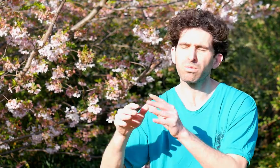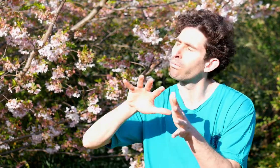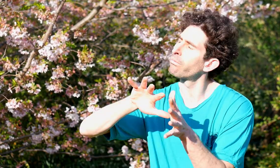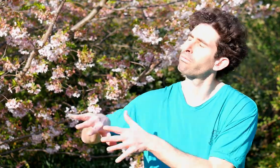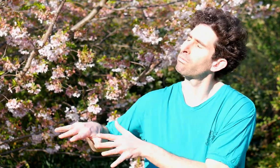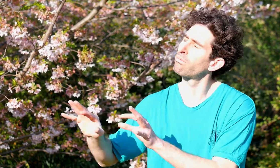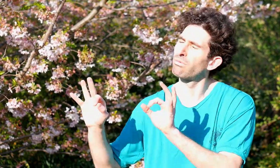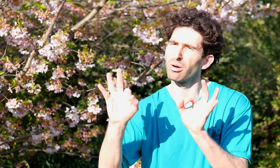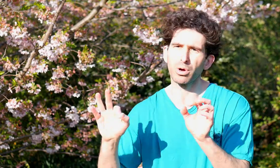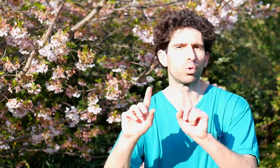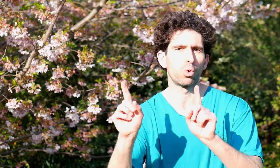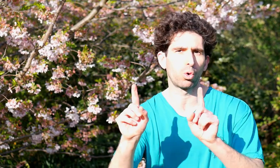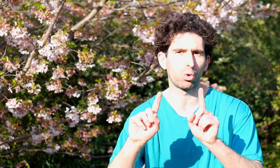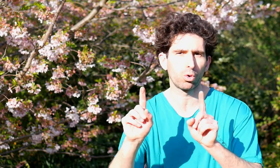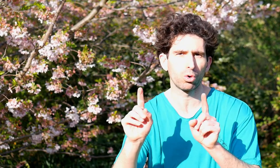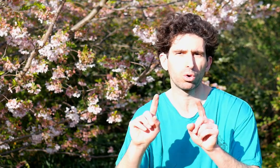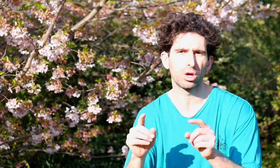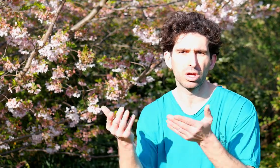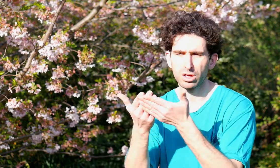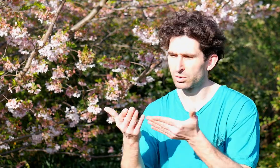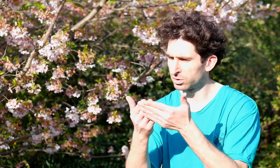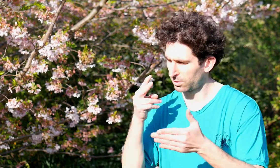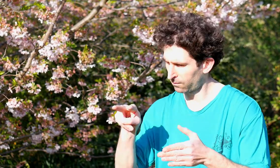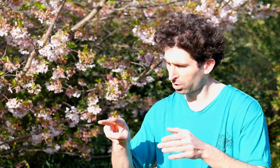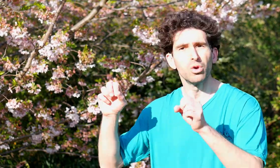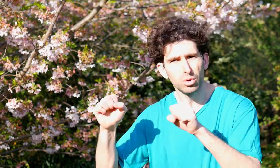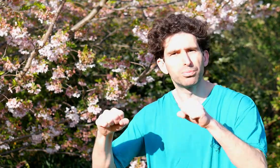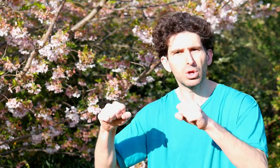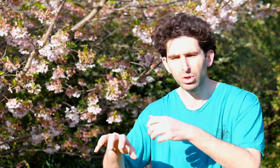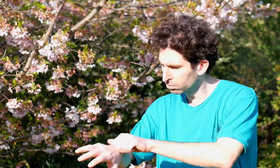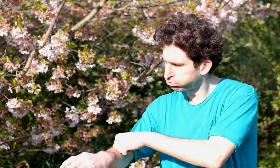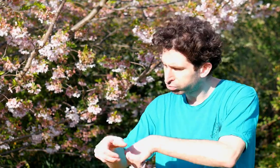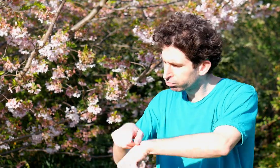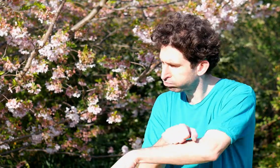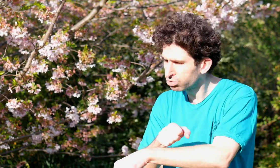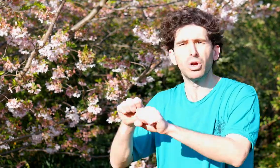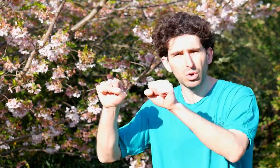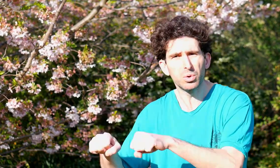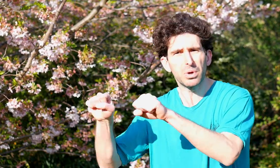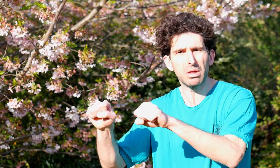que nous ne pouvons pas ignorer. Nous pouvons regarder la situation et s'y mobiliser si besoin